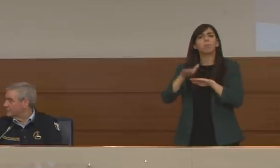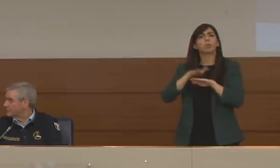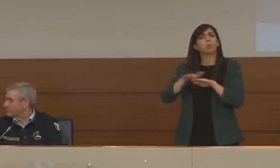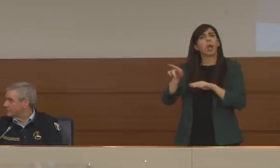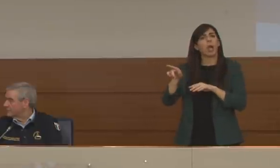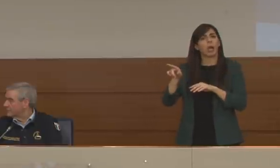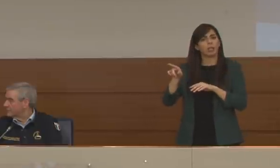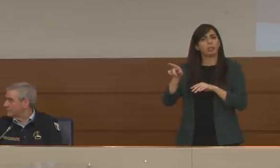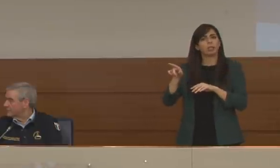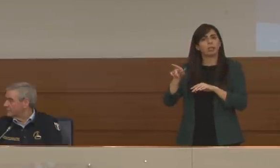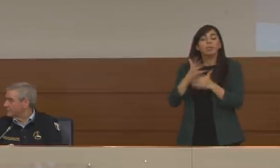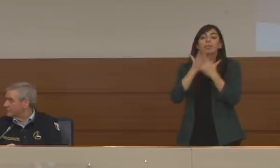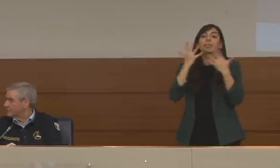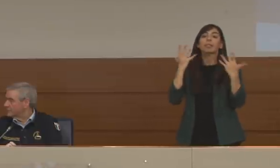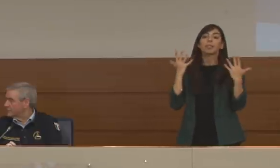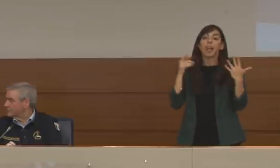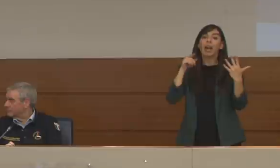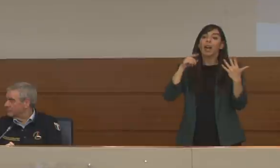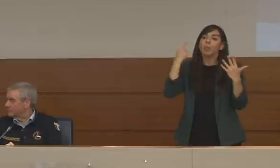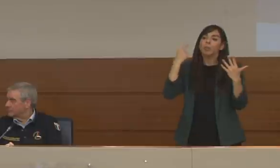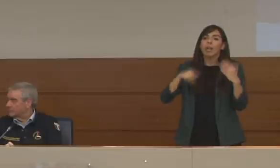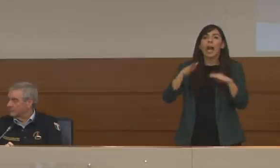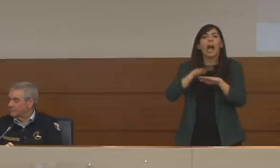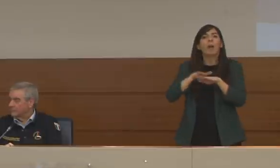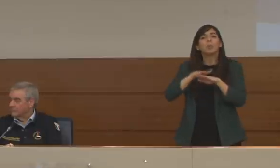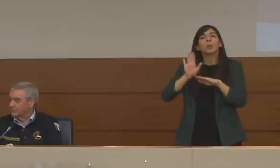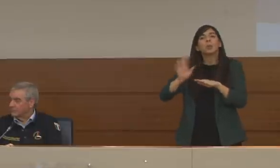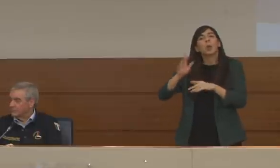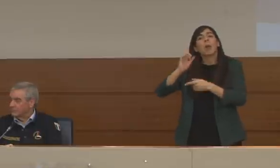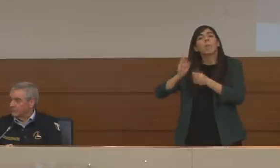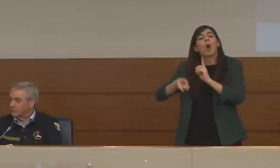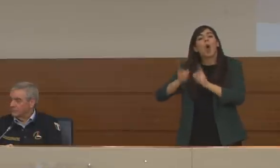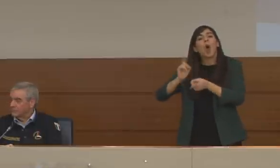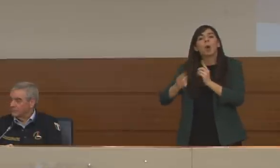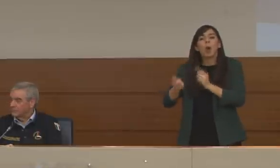consolidata negli usi di un popolo e che non era consolidata né da noi